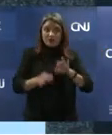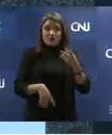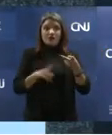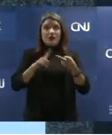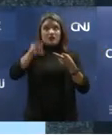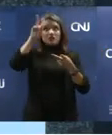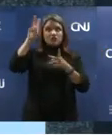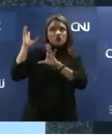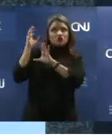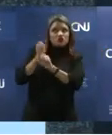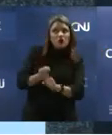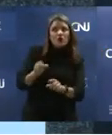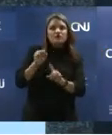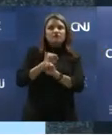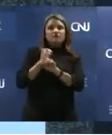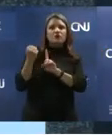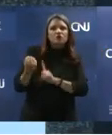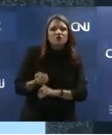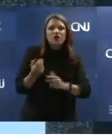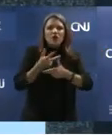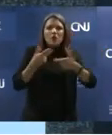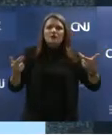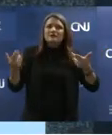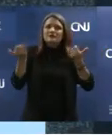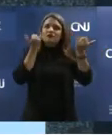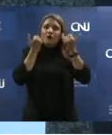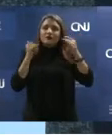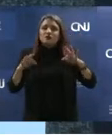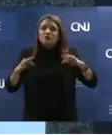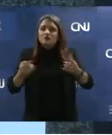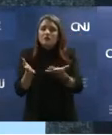tão densas e complexas como a linguagem acessível